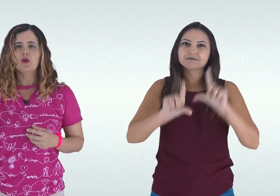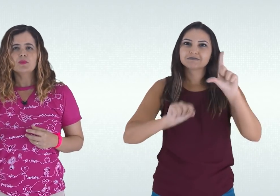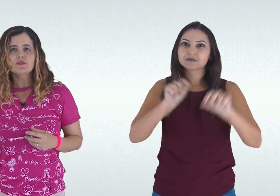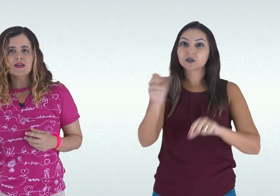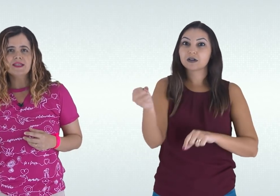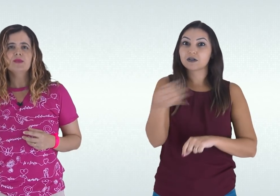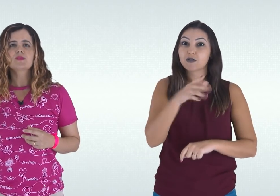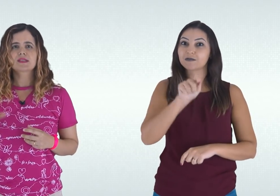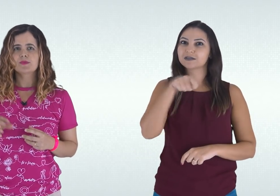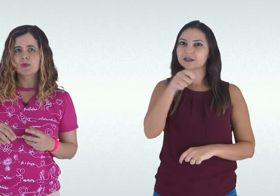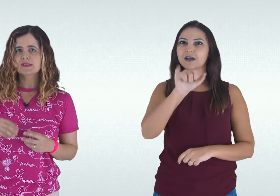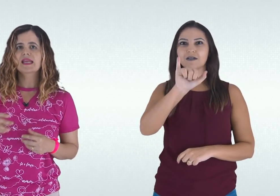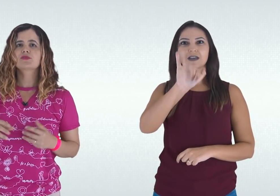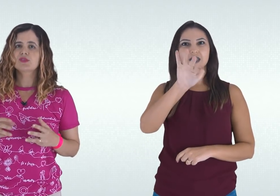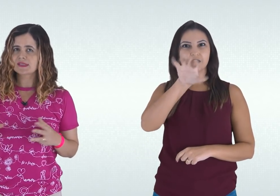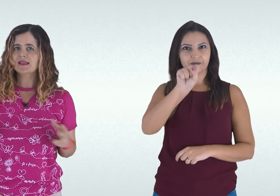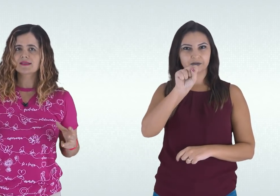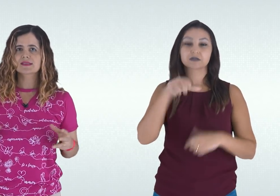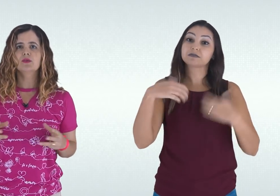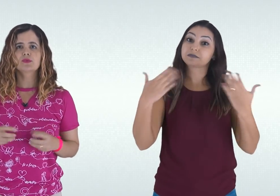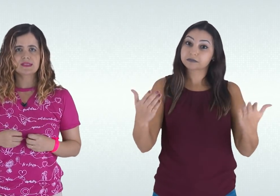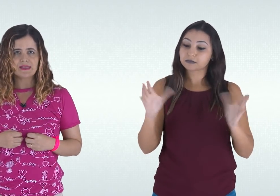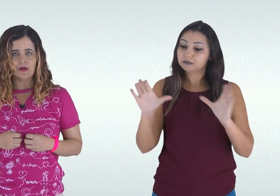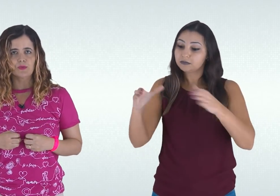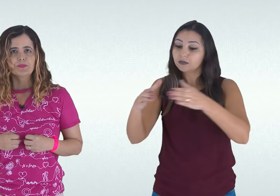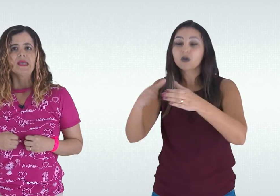como faríamos esse processo de seleção do sinal.